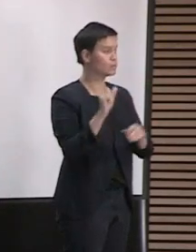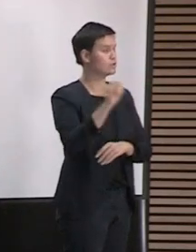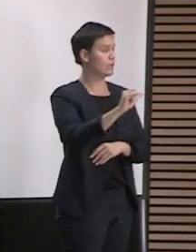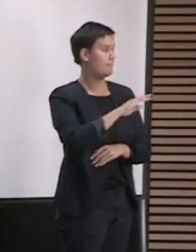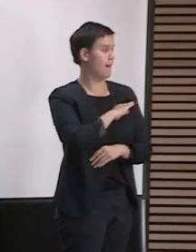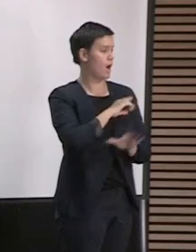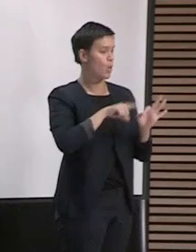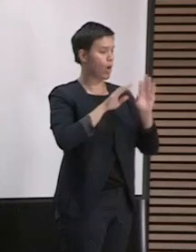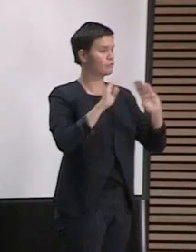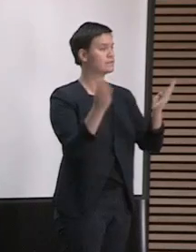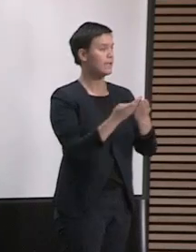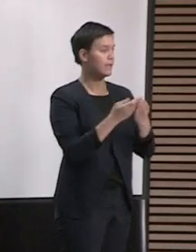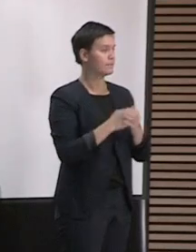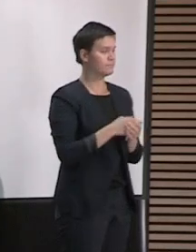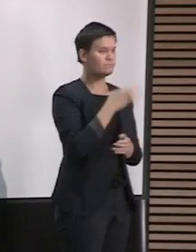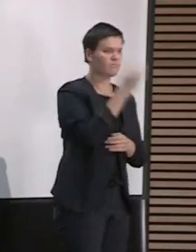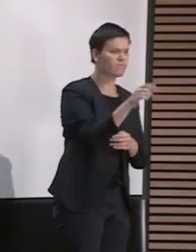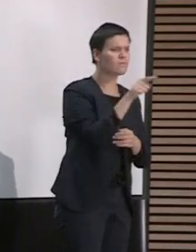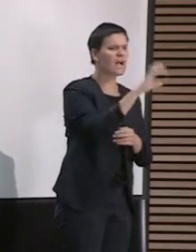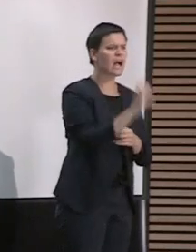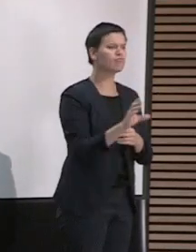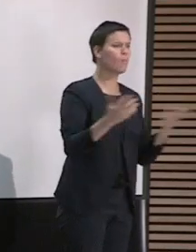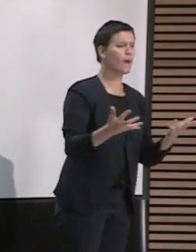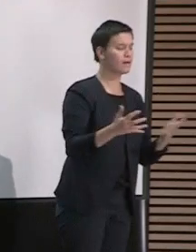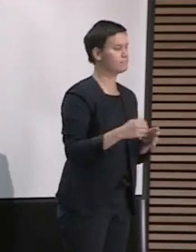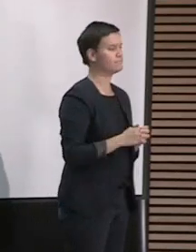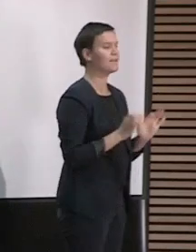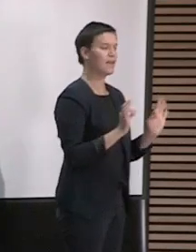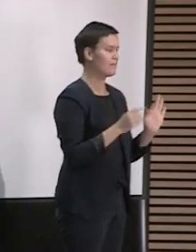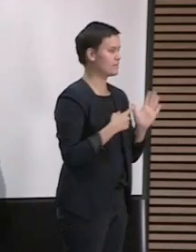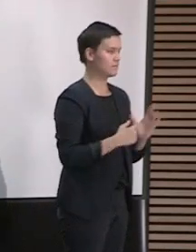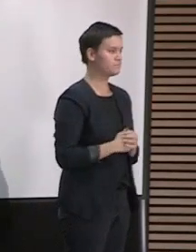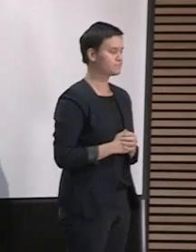I haere raua i te rerenga, kua mau i to taatau rohe, a ka whakawhitihia ki te papahanga